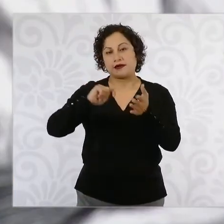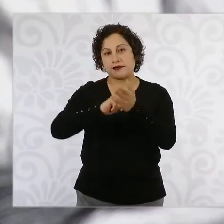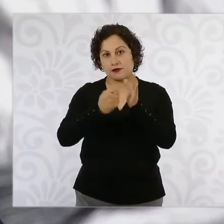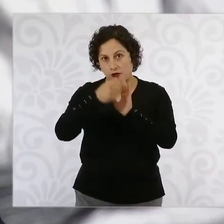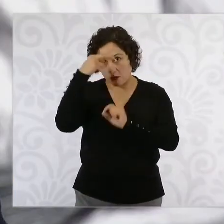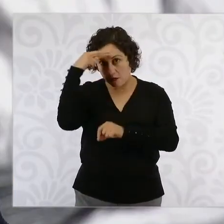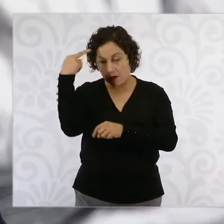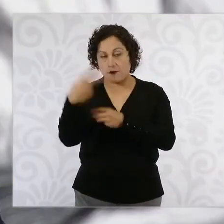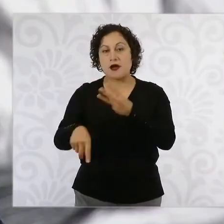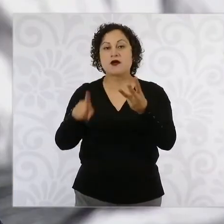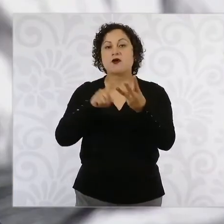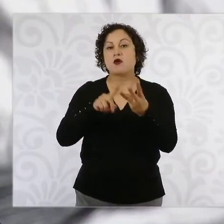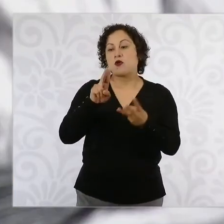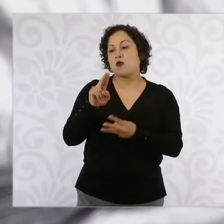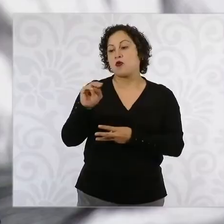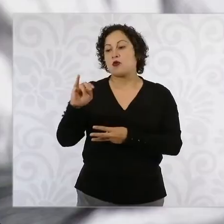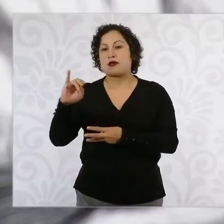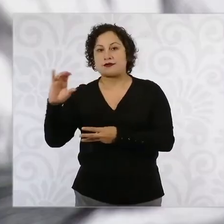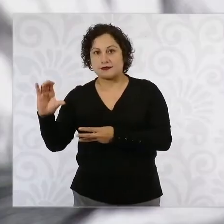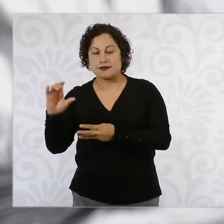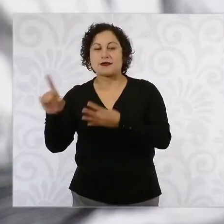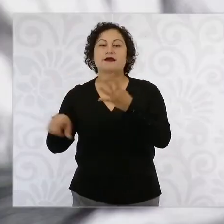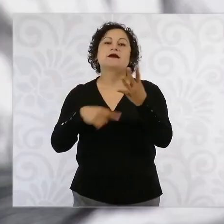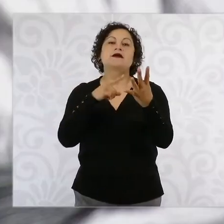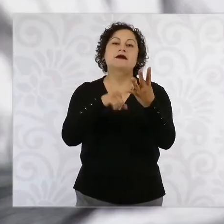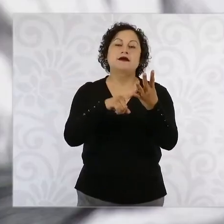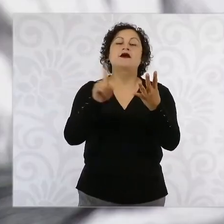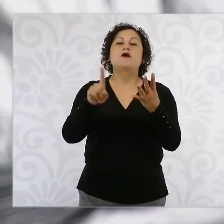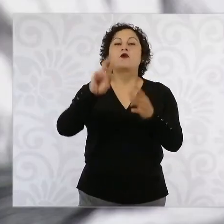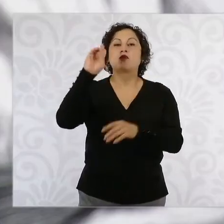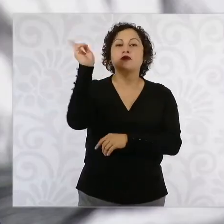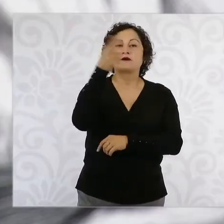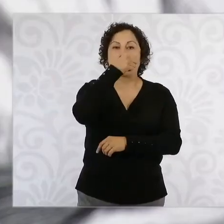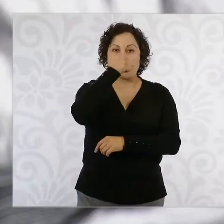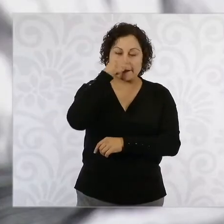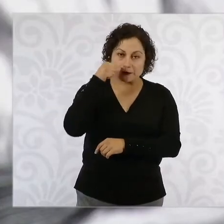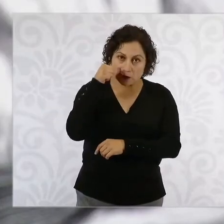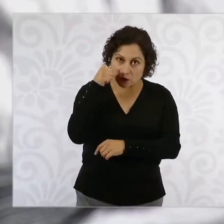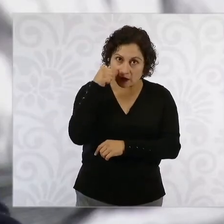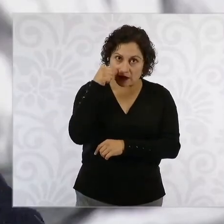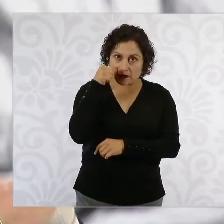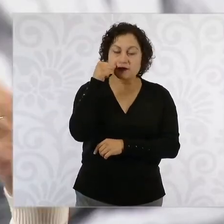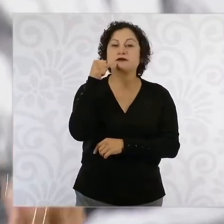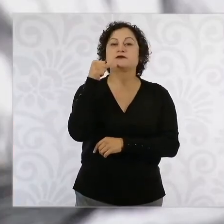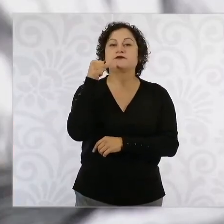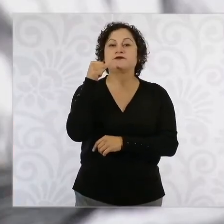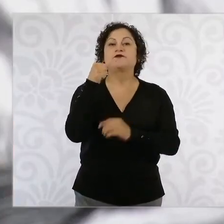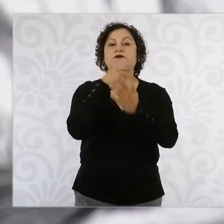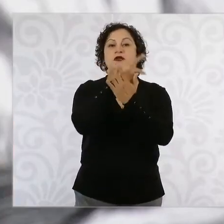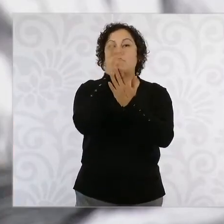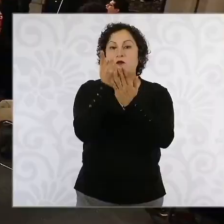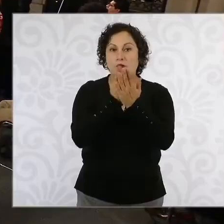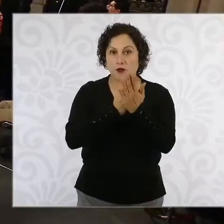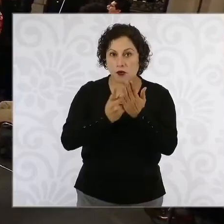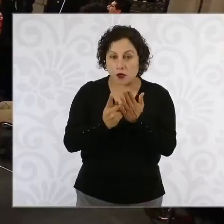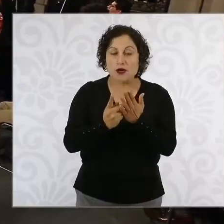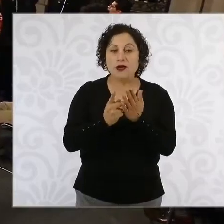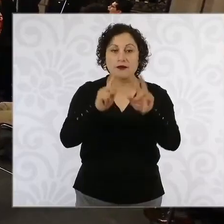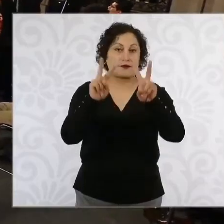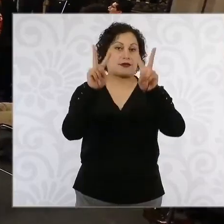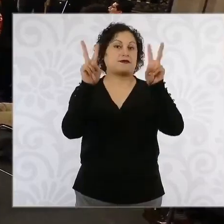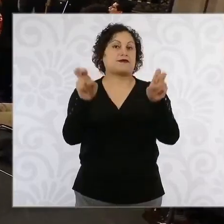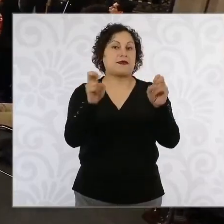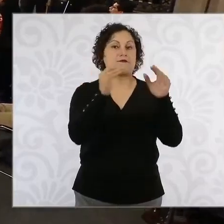de la salud además de las universidades Benito Juárez eh el programa de vivienda eh muy ambicioso